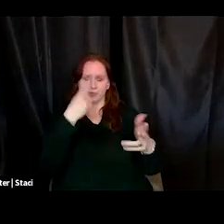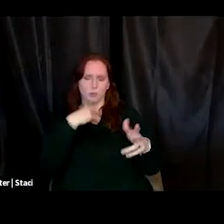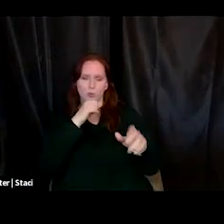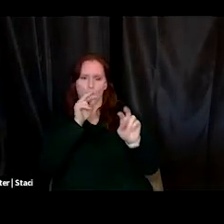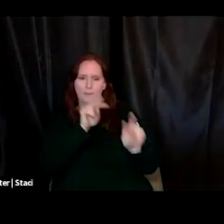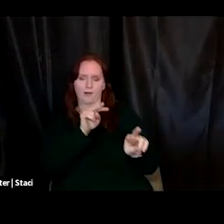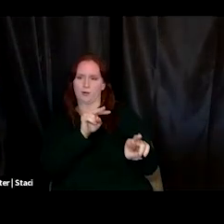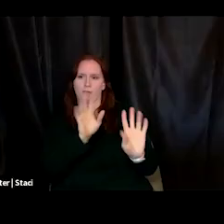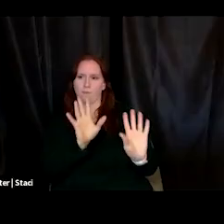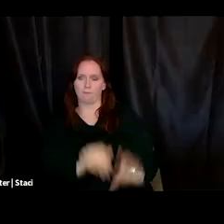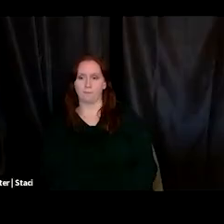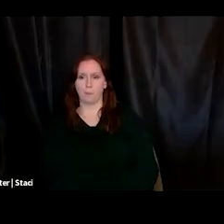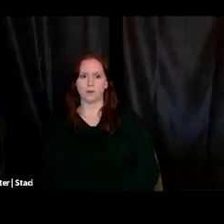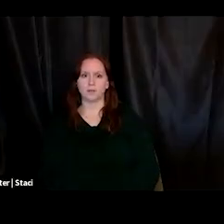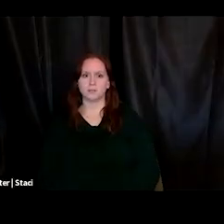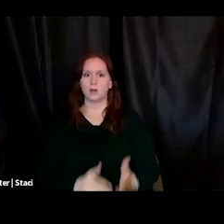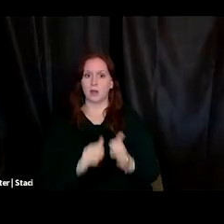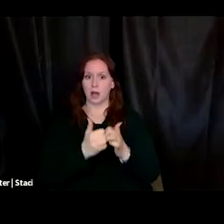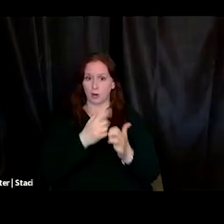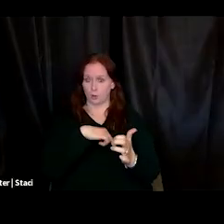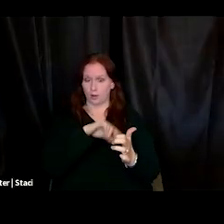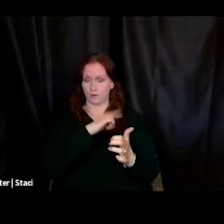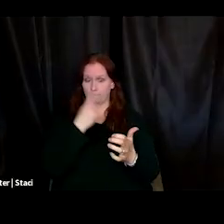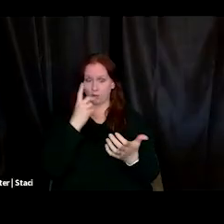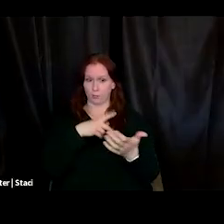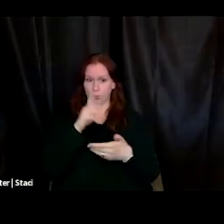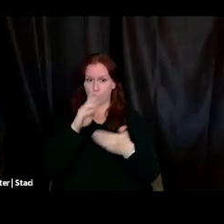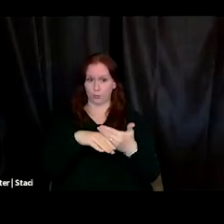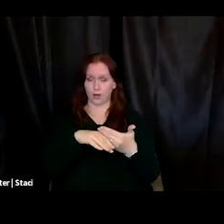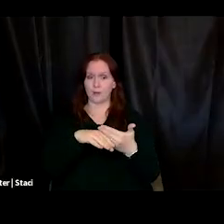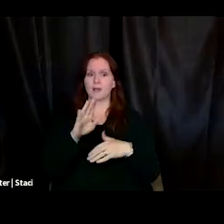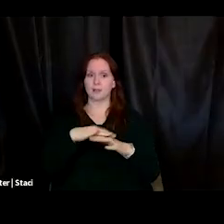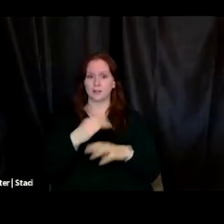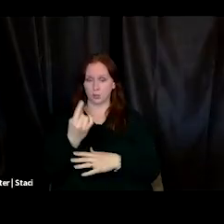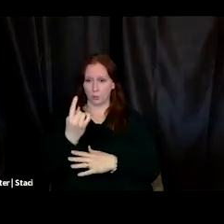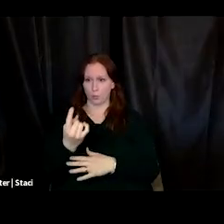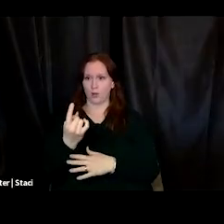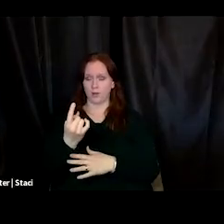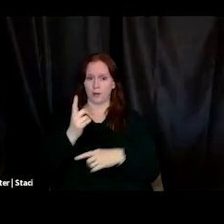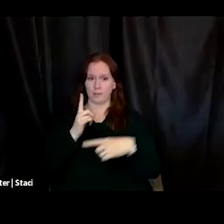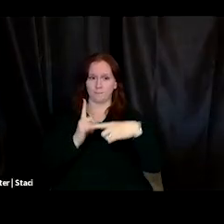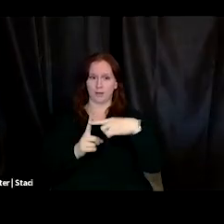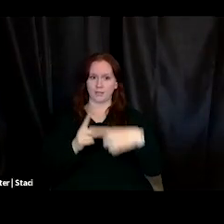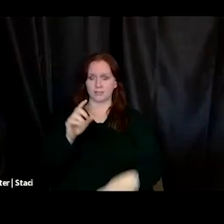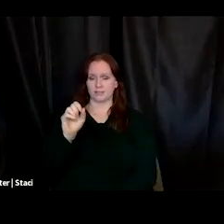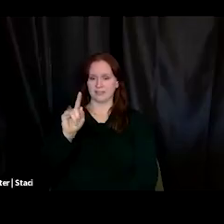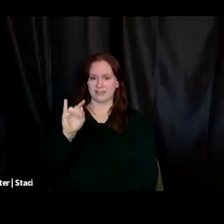en el curso en línea de SOAR. Así que ese es el primer paso. Les animamos a que se inscriban en el curso,